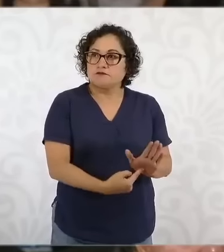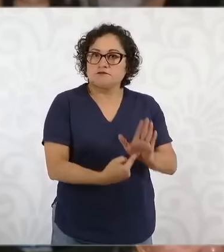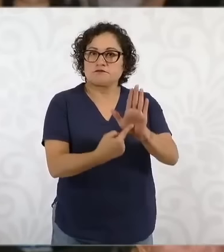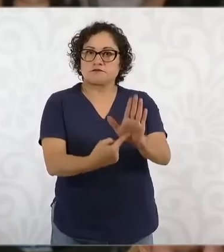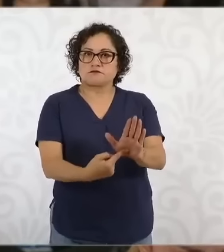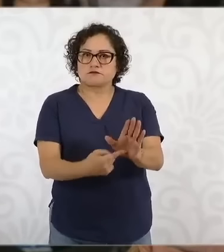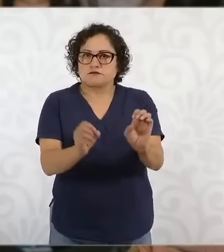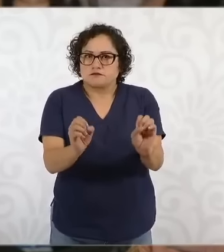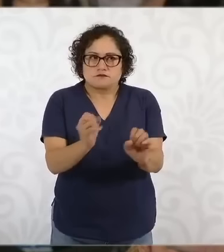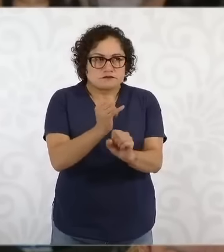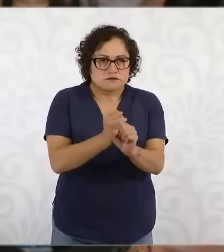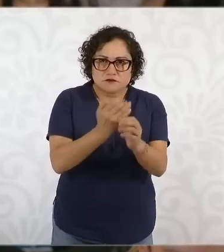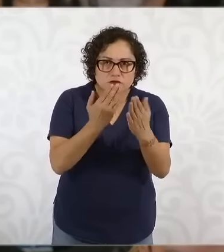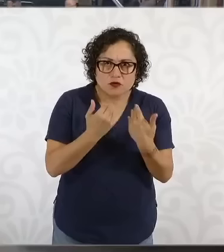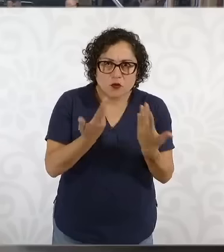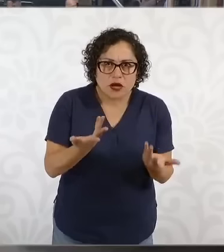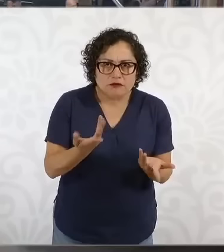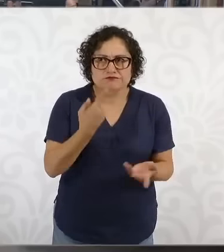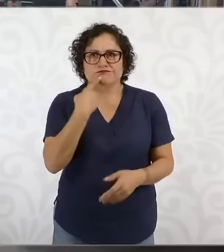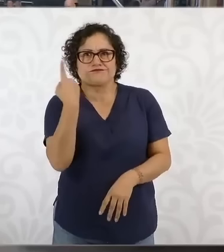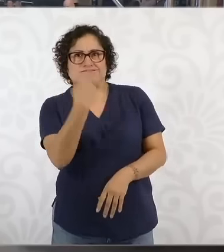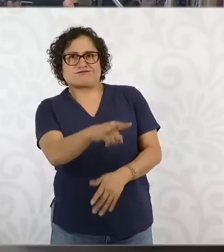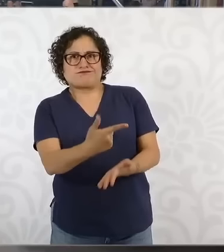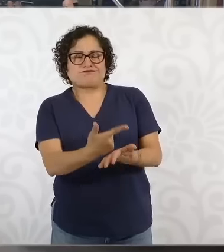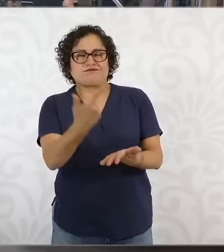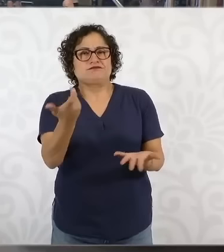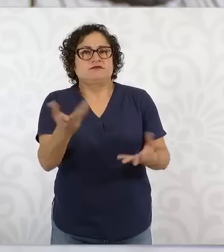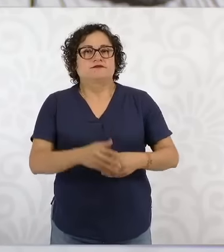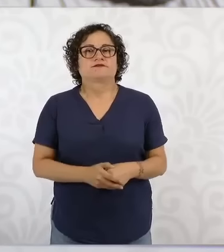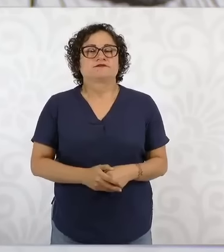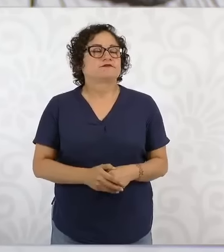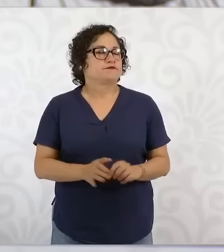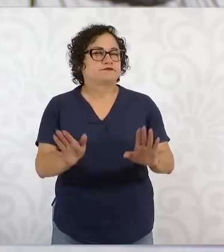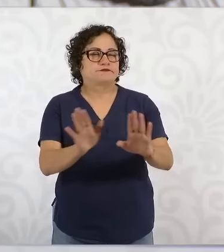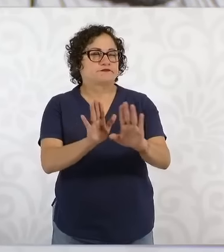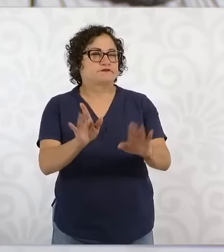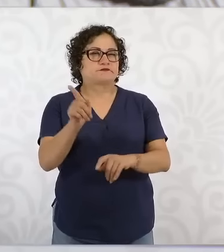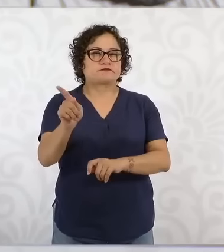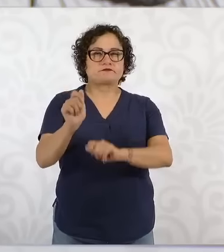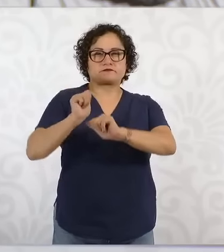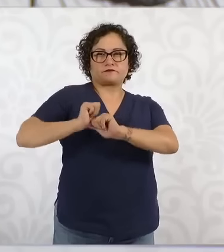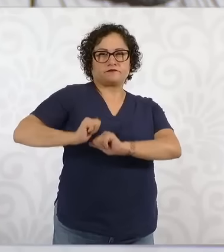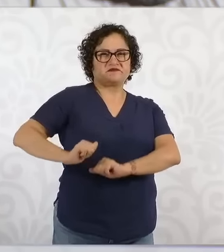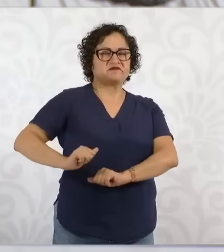de esta magnitud. Presidenta, le correspondería la fiscalía. de nuestra parte, no vamos a,